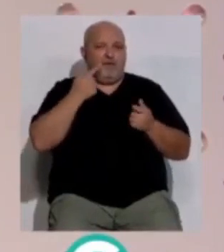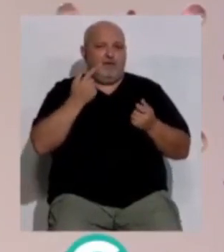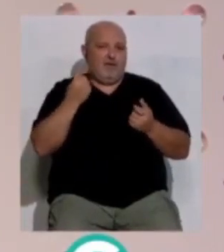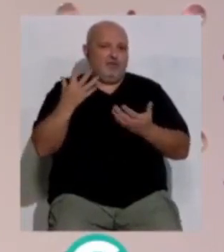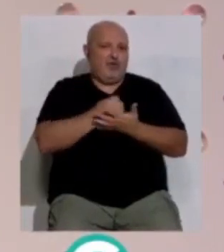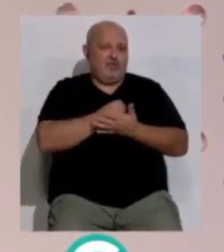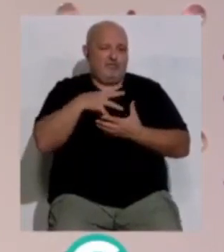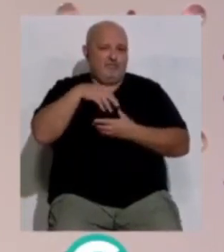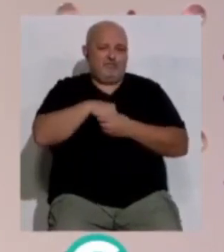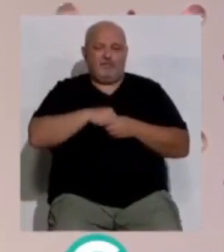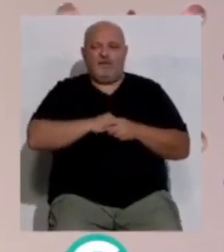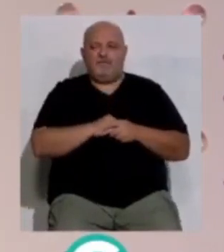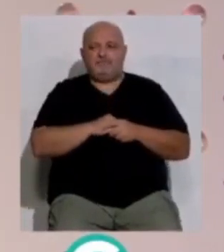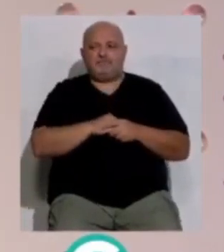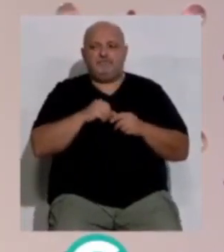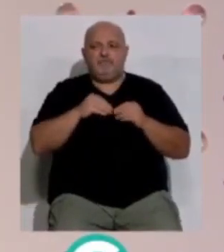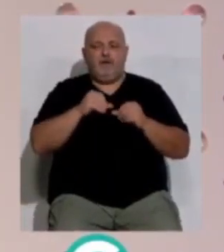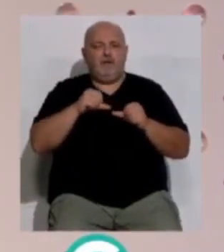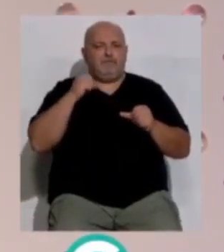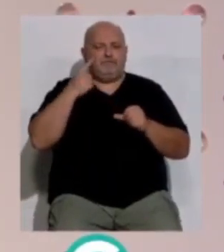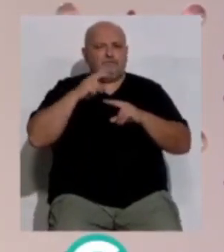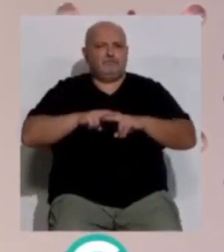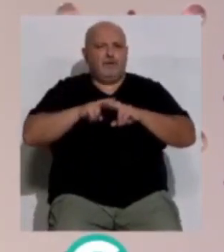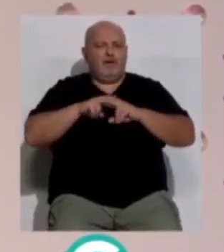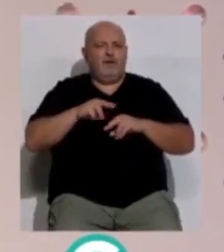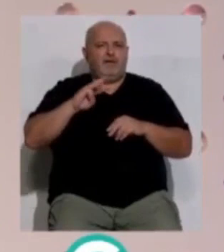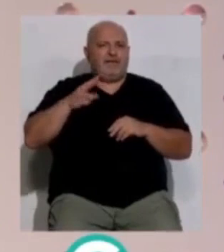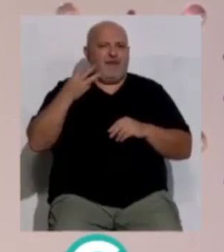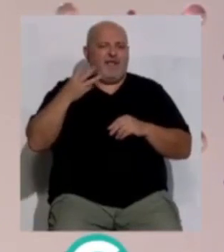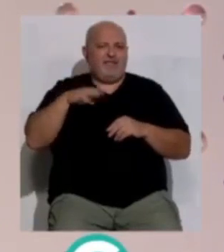todo lo que ocurre por acá hemos estado viendo mucho Tercera División y sobre todo la segunda